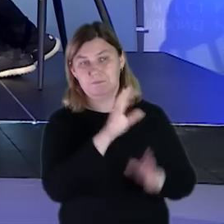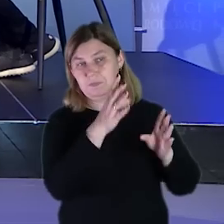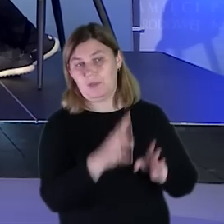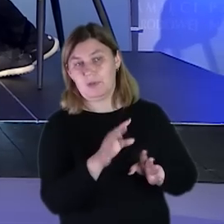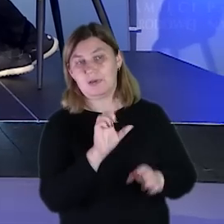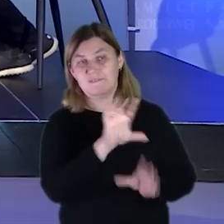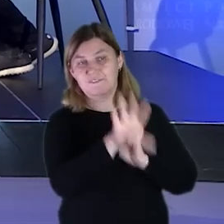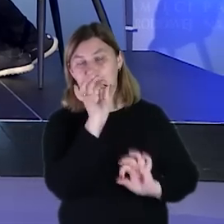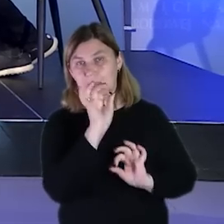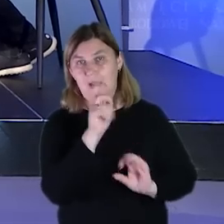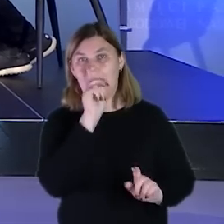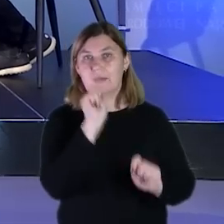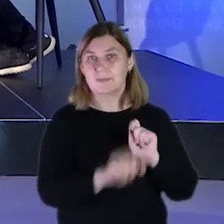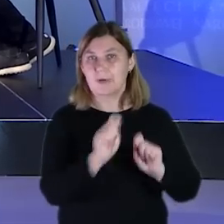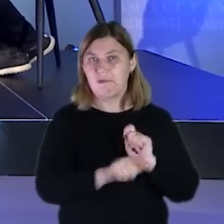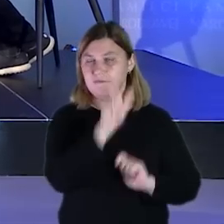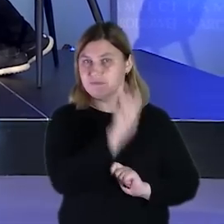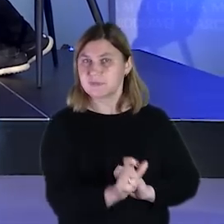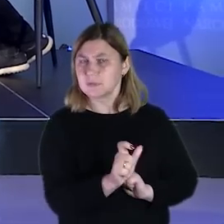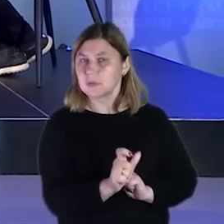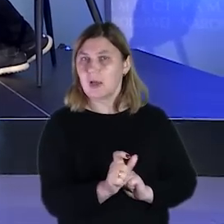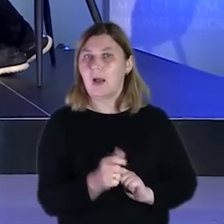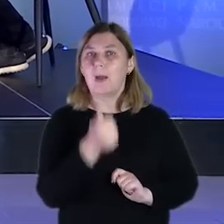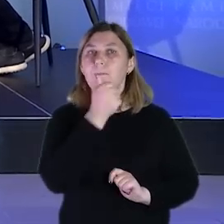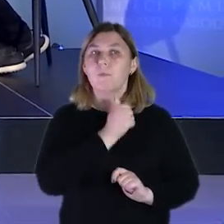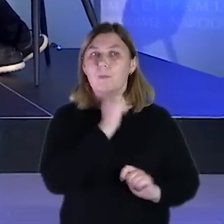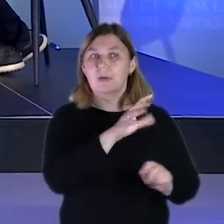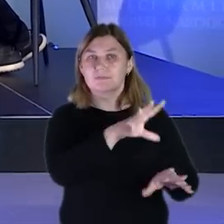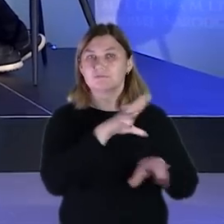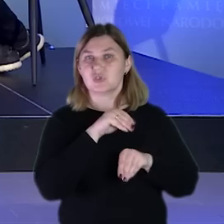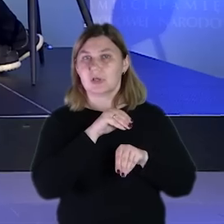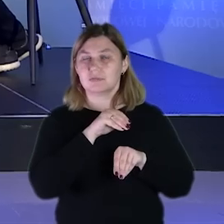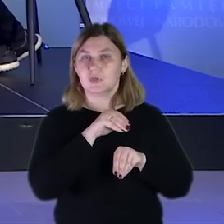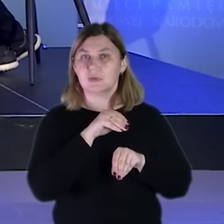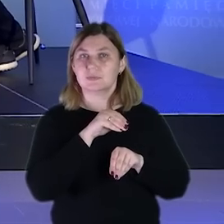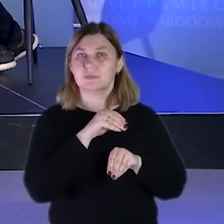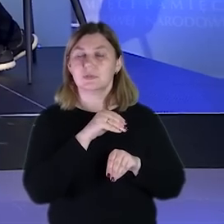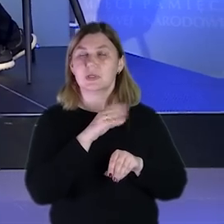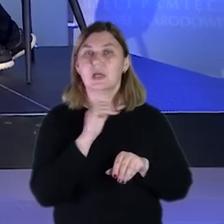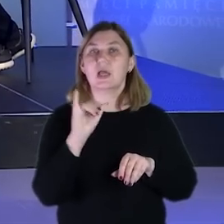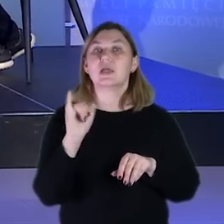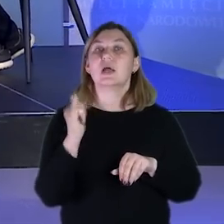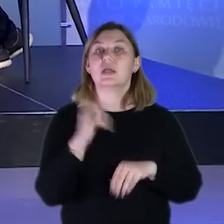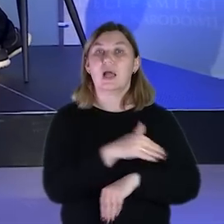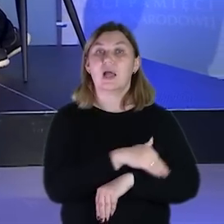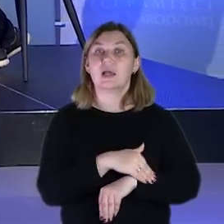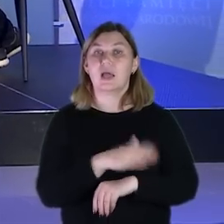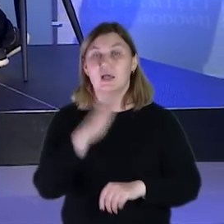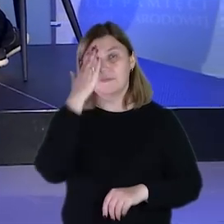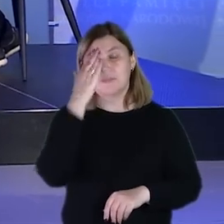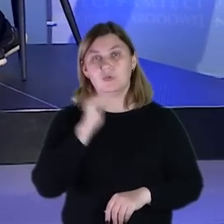typowano go, sprawdzano i potem dochodziło do prób werbunku. Co granica chce wiedzieć o sobie?